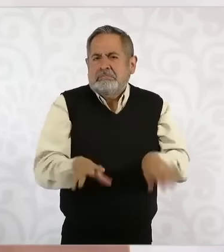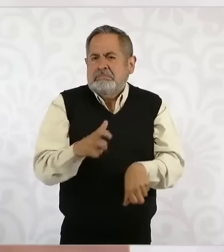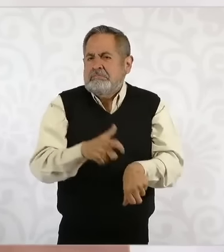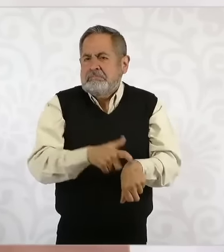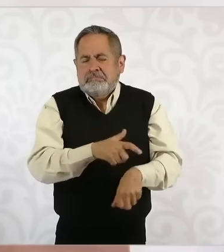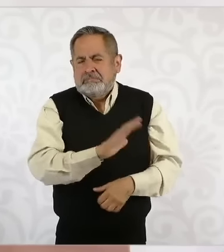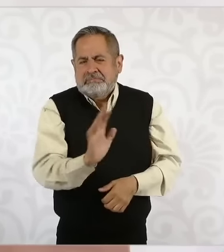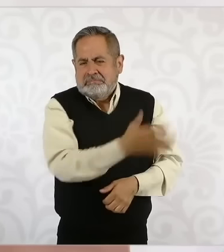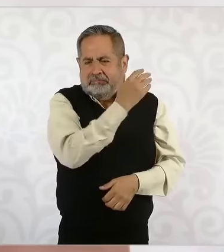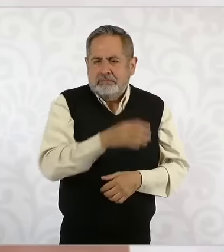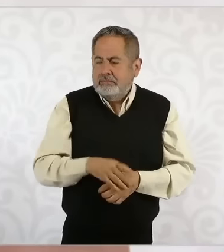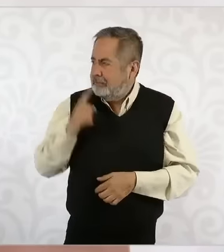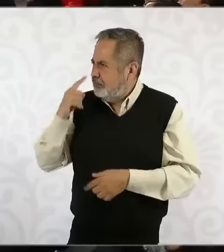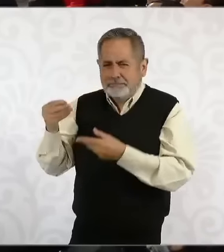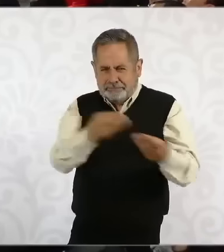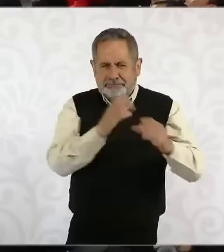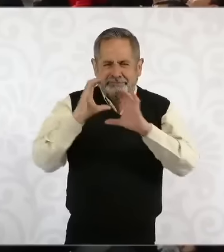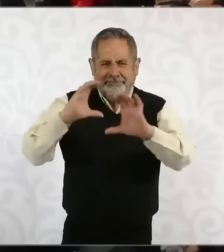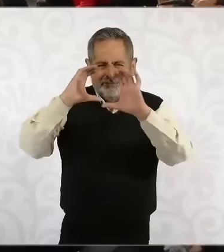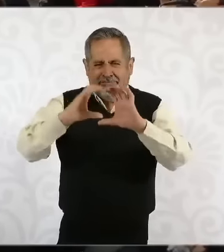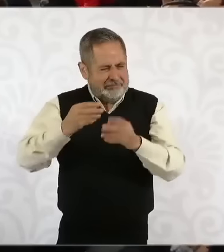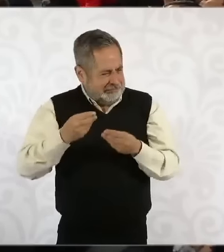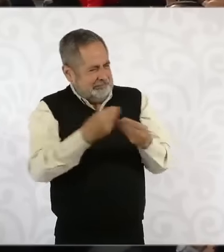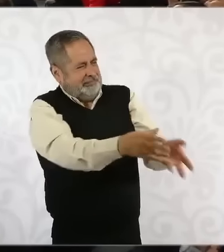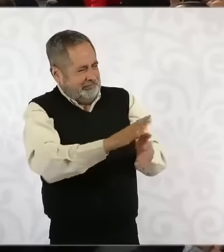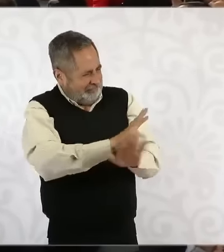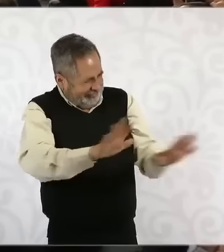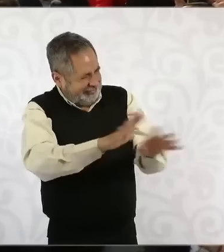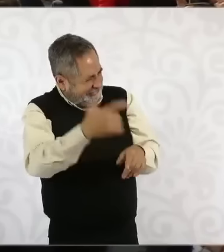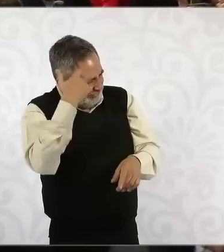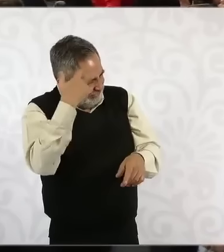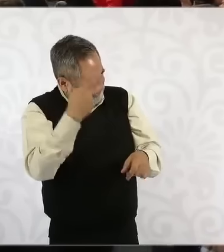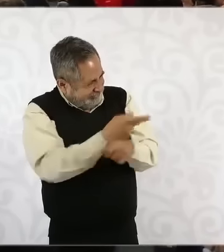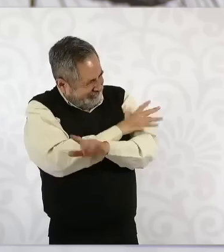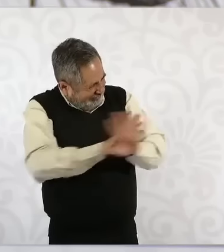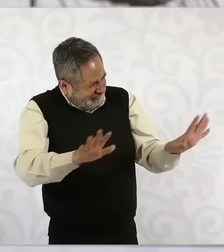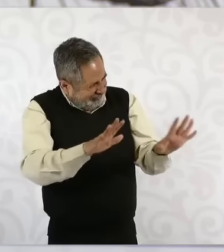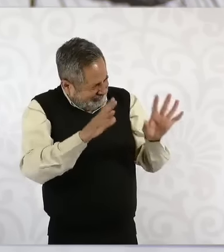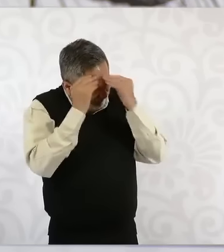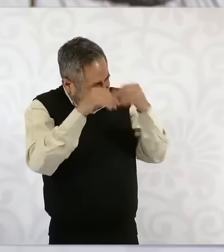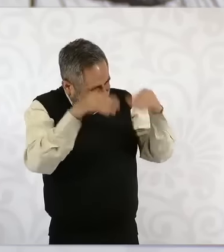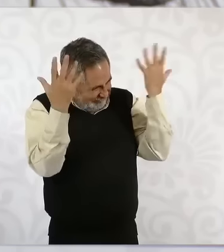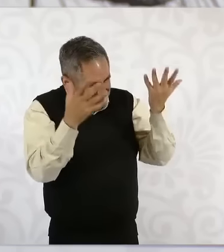Ponle la canción de firme. De verdad, ya supérenlo.